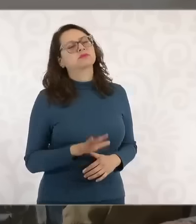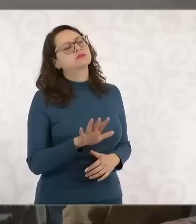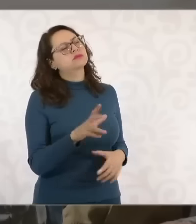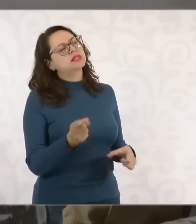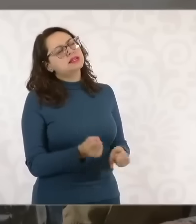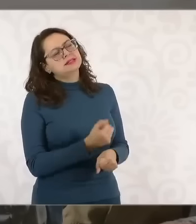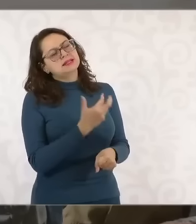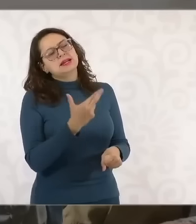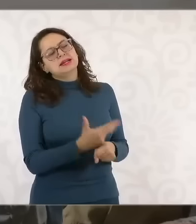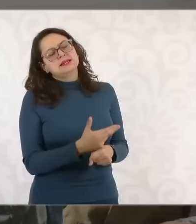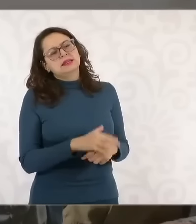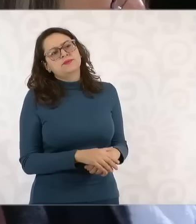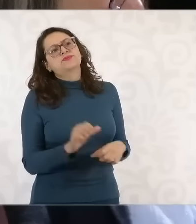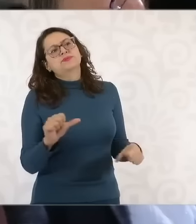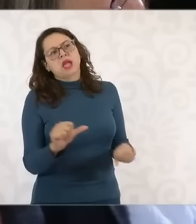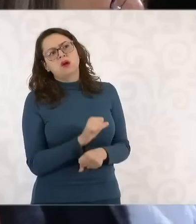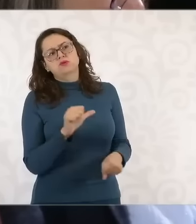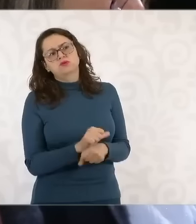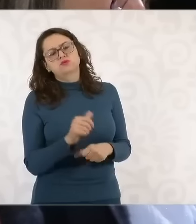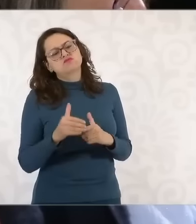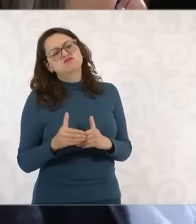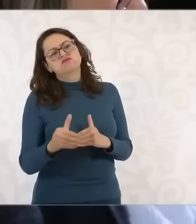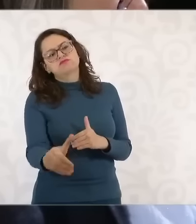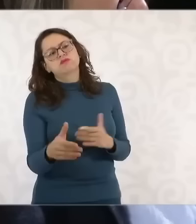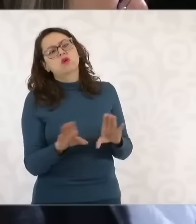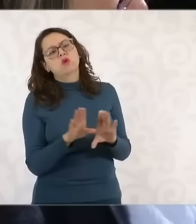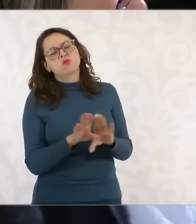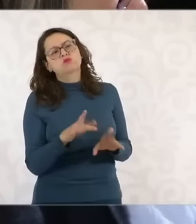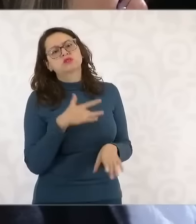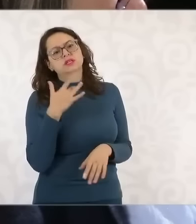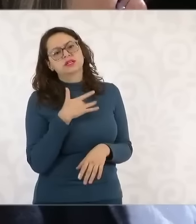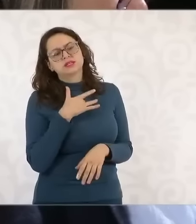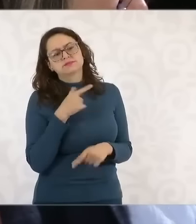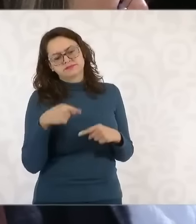panorama de la industria automotriz? Por ejemplo, Puebla para este 2026, Puebla tiene una importante